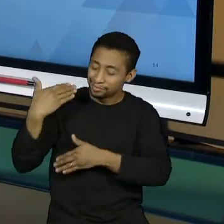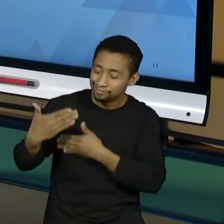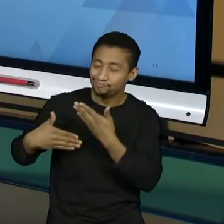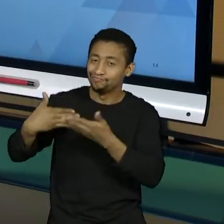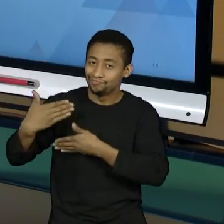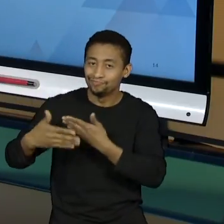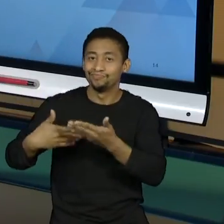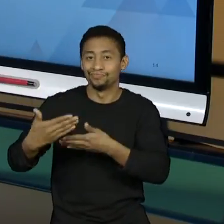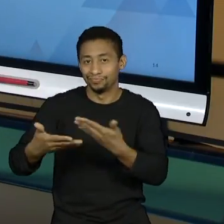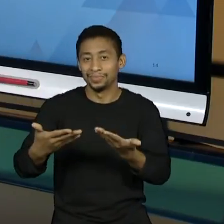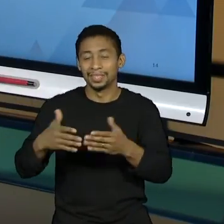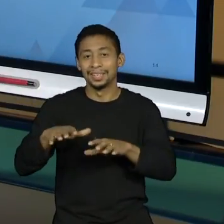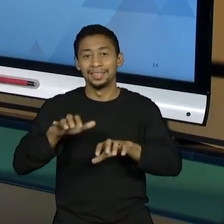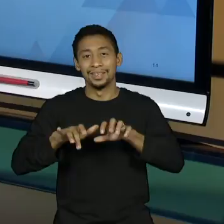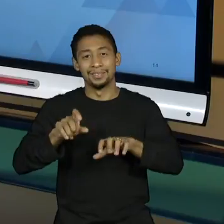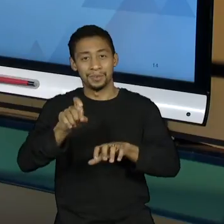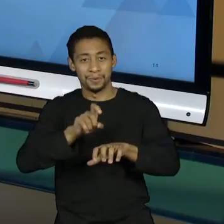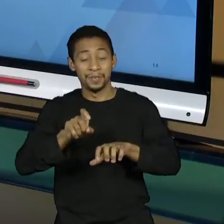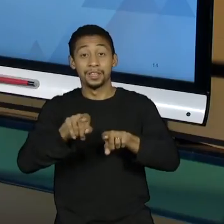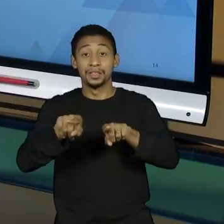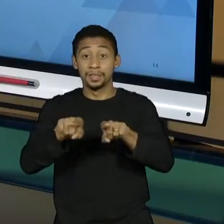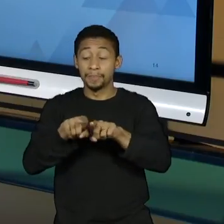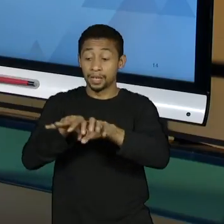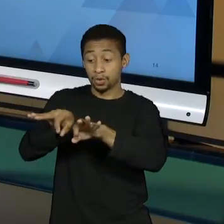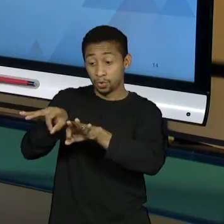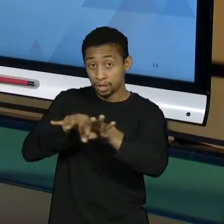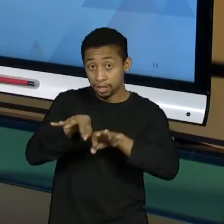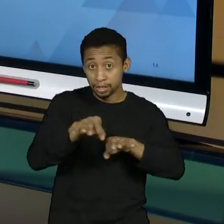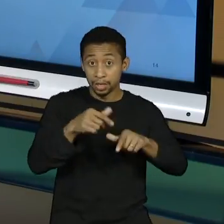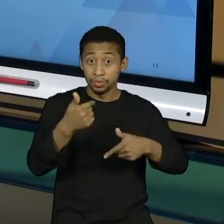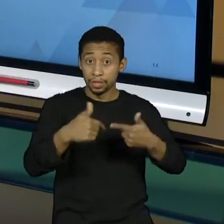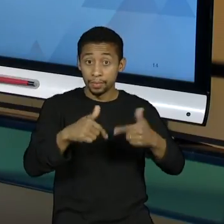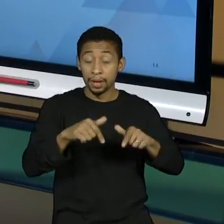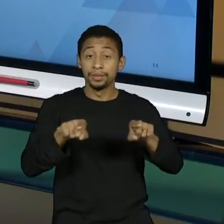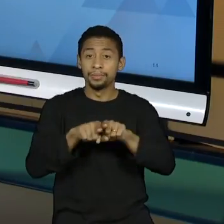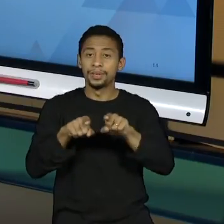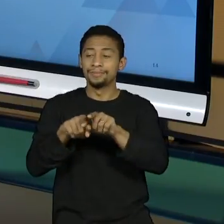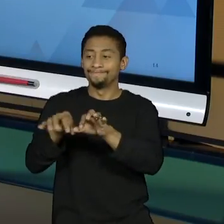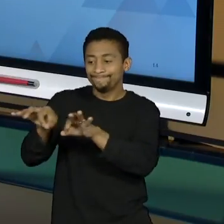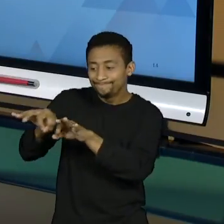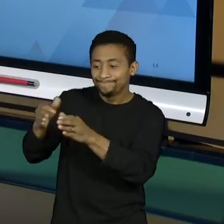COMPUTACIONAIS, EM TERMOS DE ORGANIZAÇÃO DE TRABALHO, EM TERMOS DE DESENVOLVIMENTO DE PROJETO, EM TERMOS DE INTER-RELAÇÃO